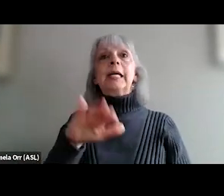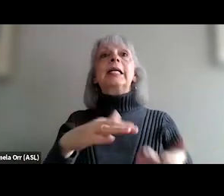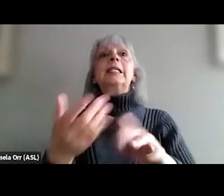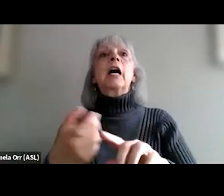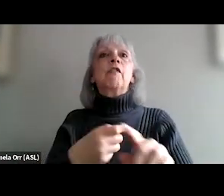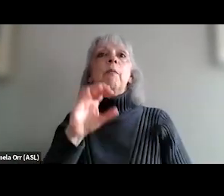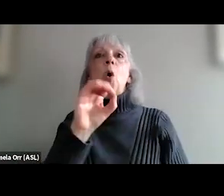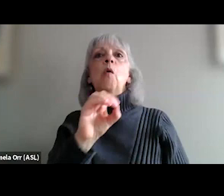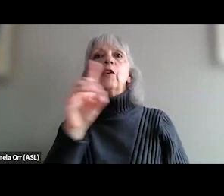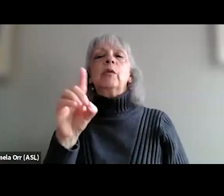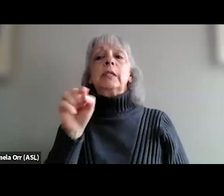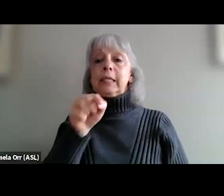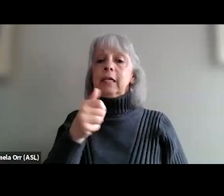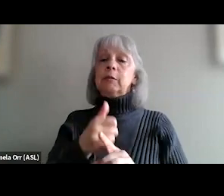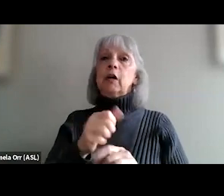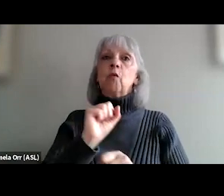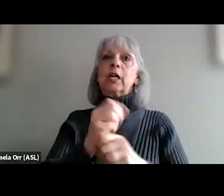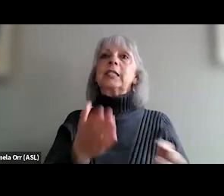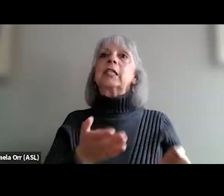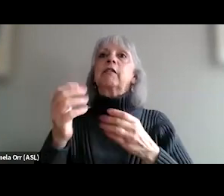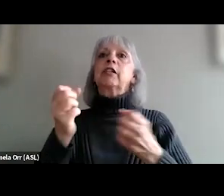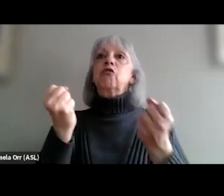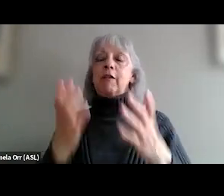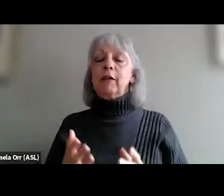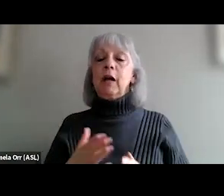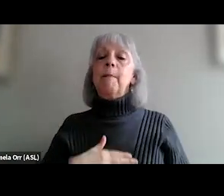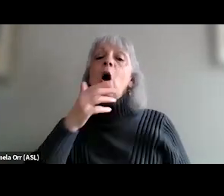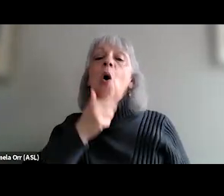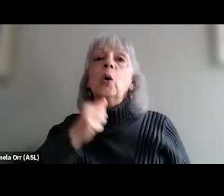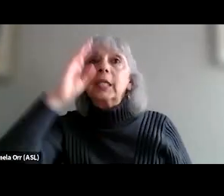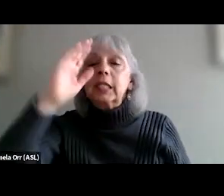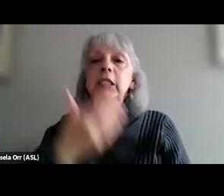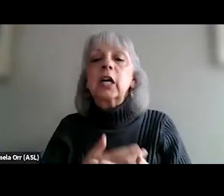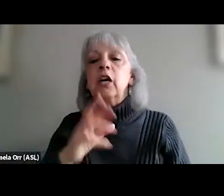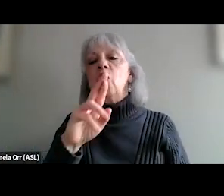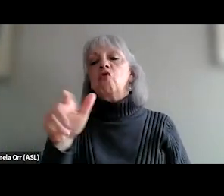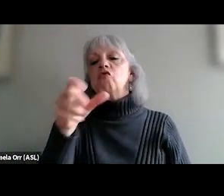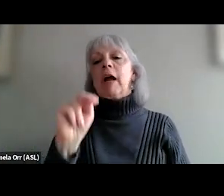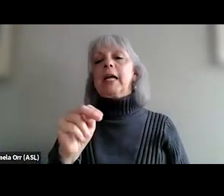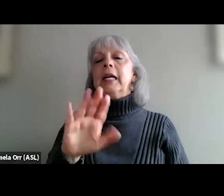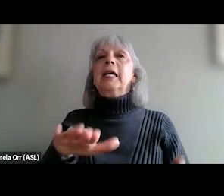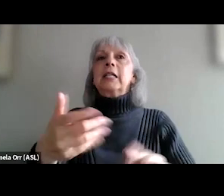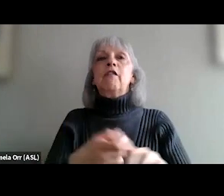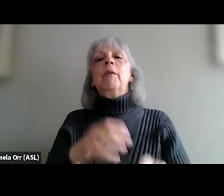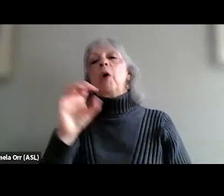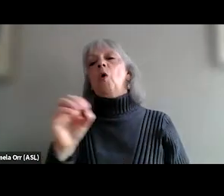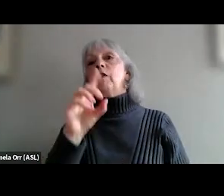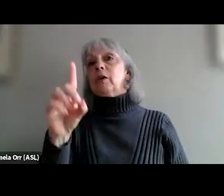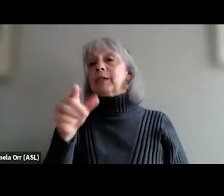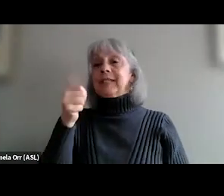Mi hijo mayor, Brian, murió de una sobredosis, era gerente de una tienda.